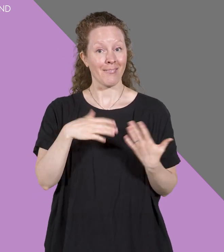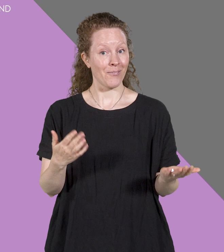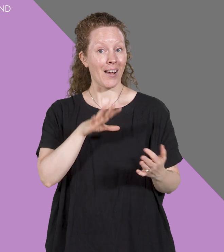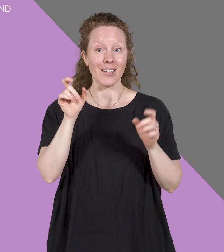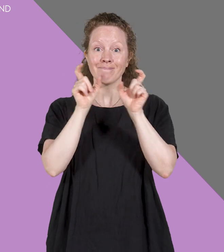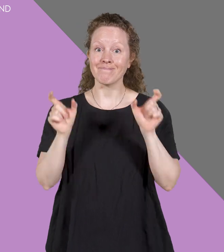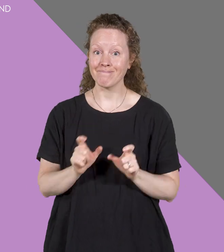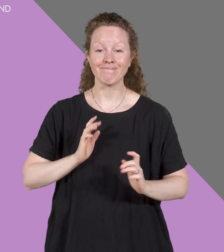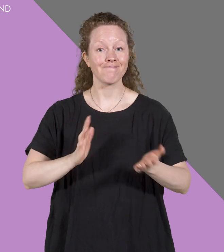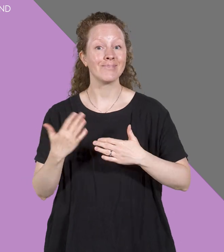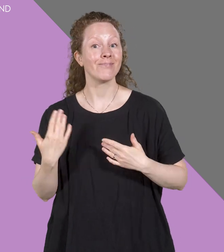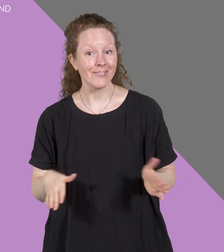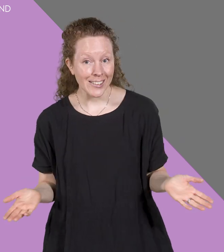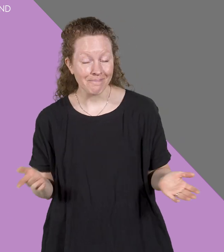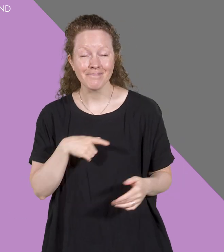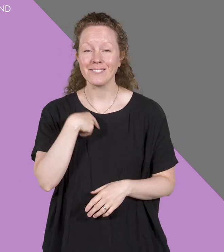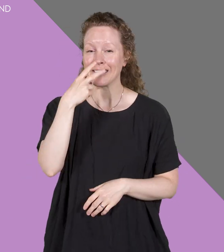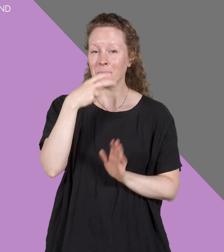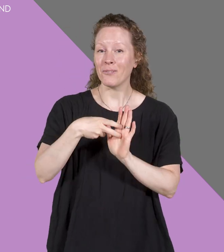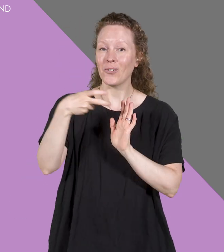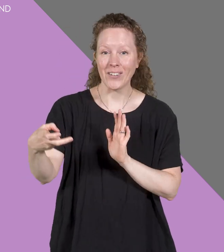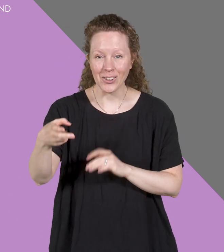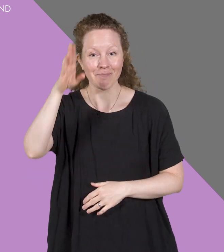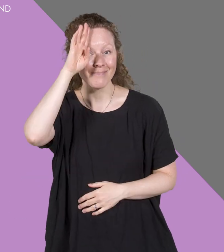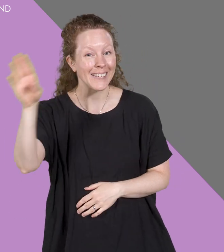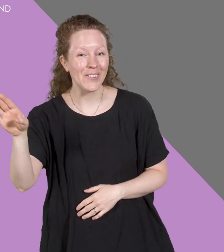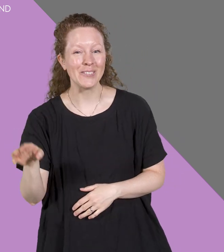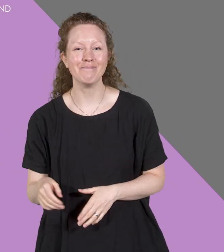Det här var veckans ämnen. Vi återkommer om några veckor, hej då!